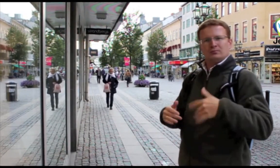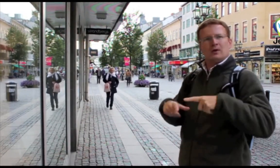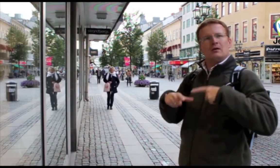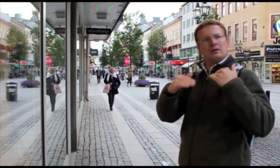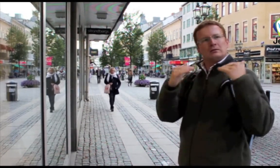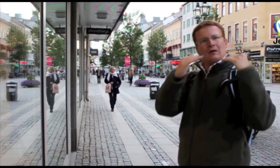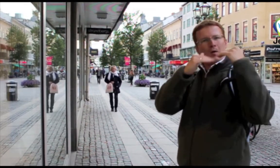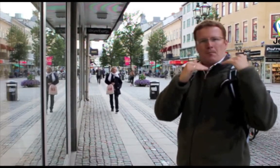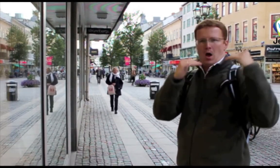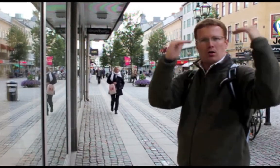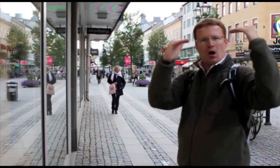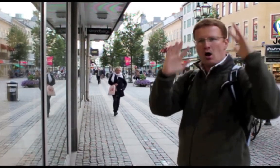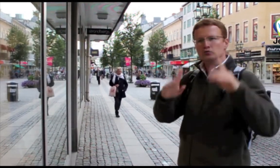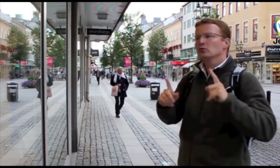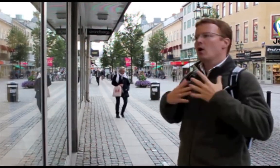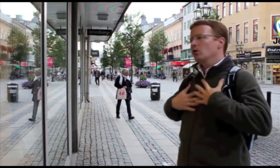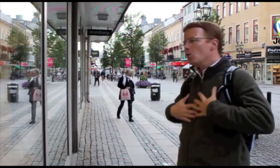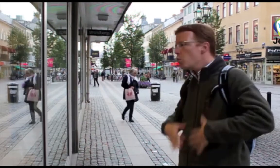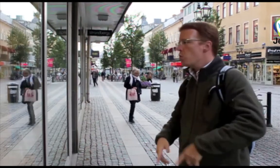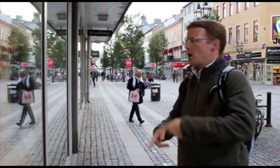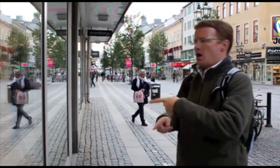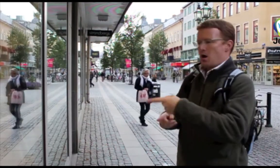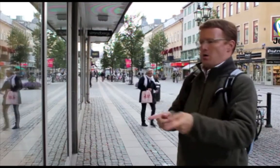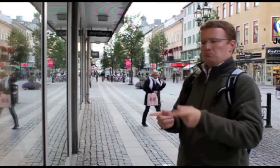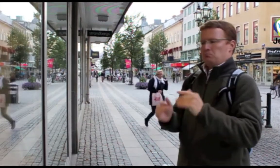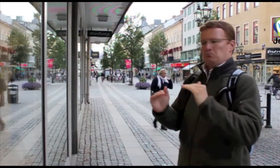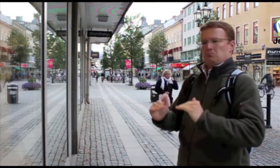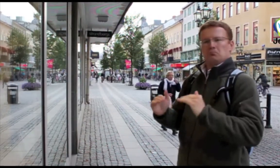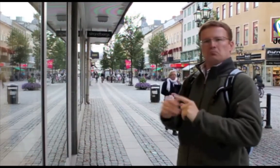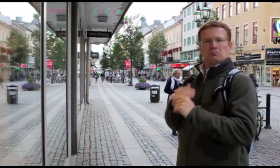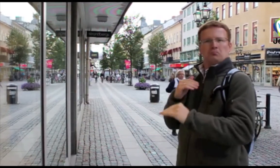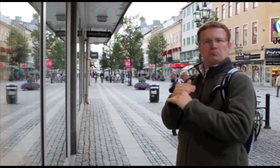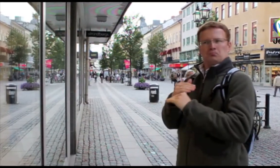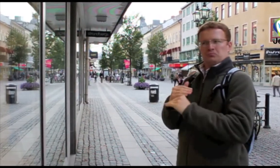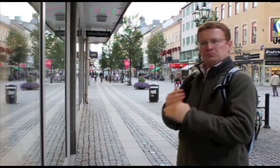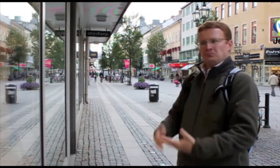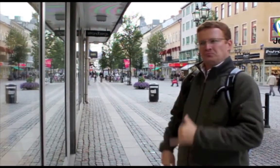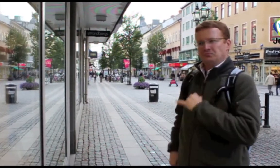Magas az életszínvonal. A ruhák ára mérsékelt...